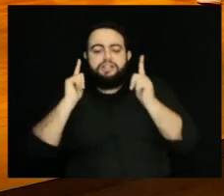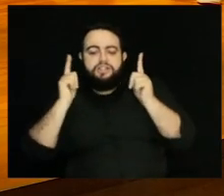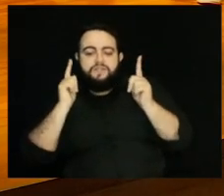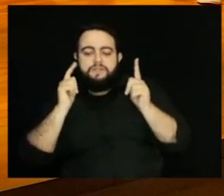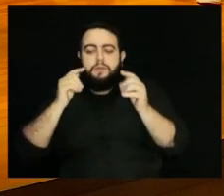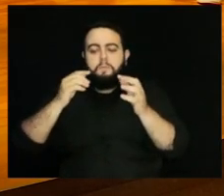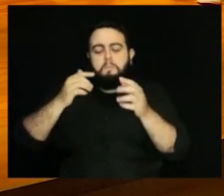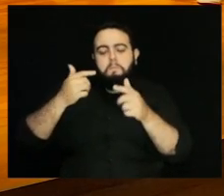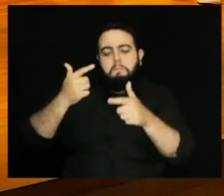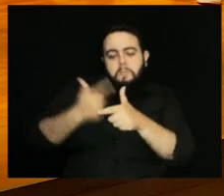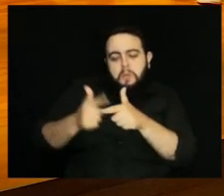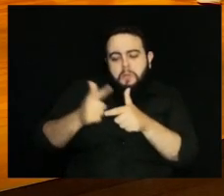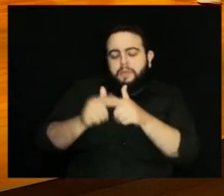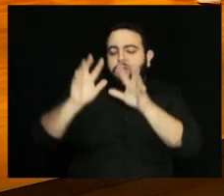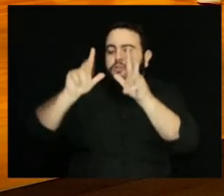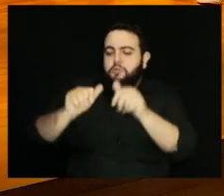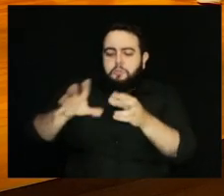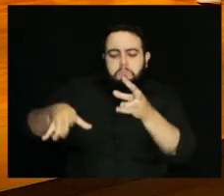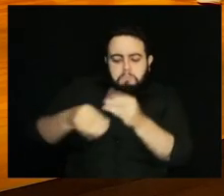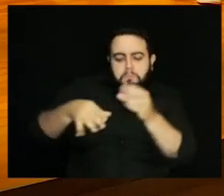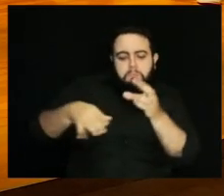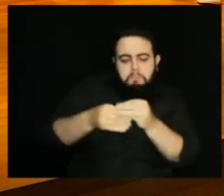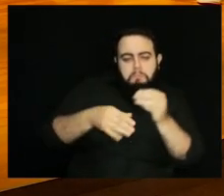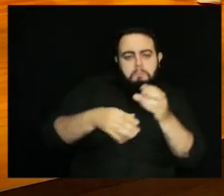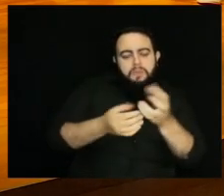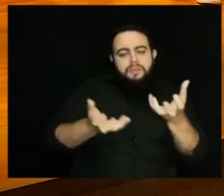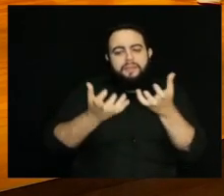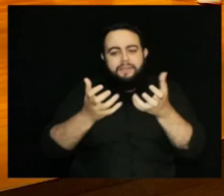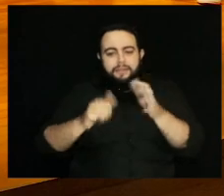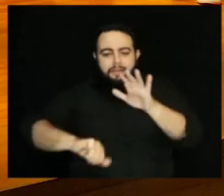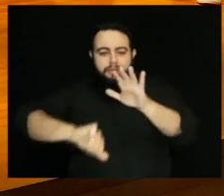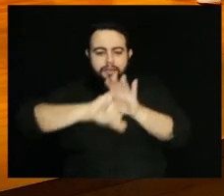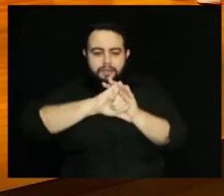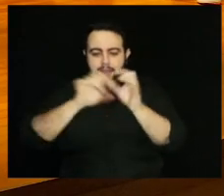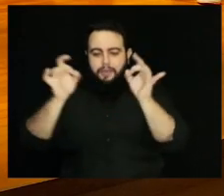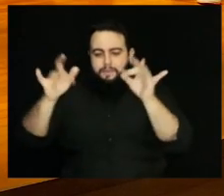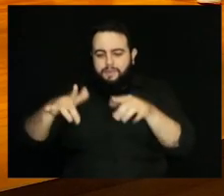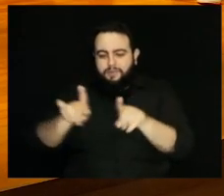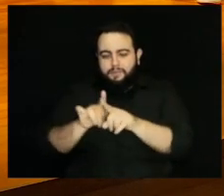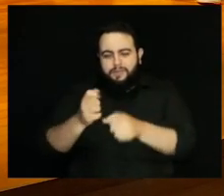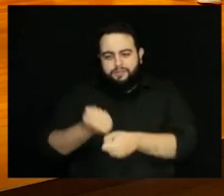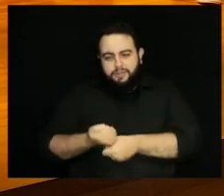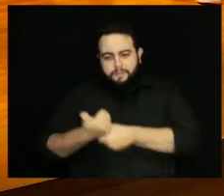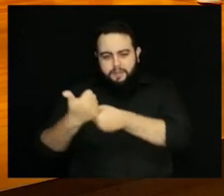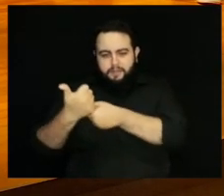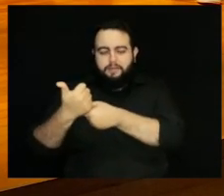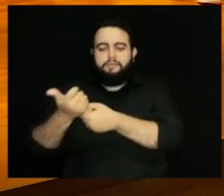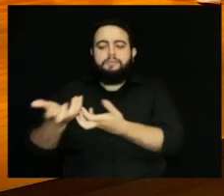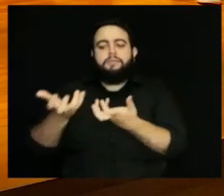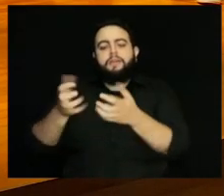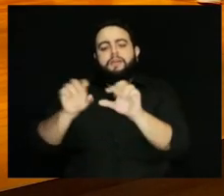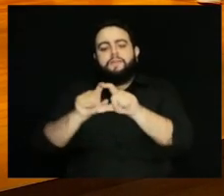querem tudo e mais um pouco eles querem Krig-Há, Bandolo. Eles querem frases nos jornais,